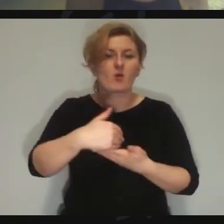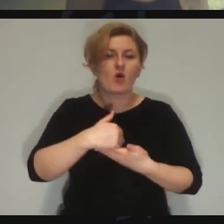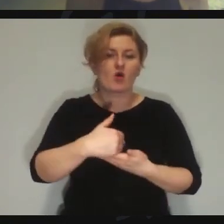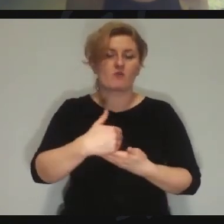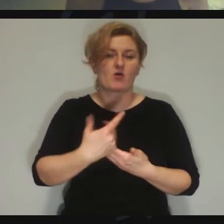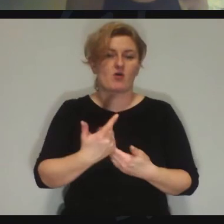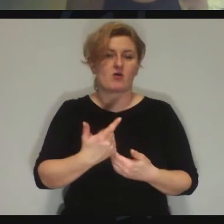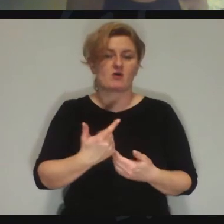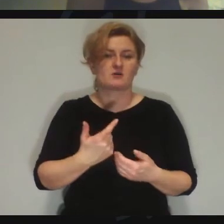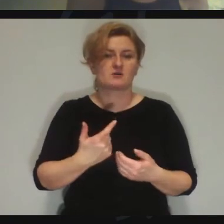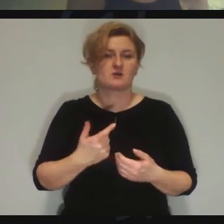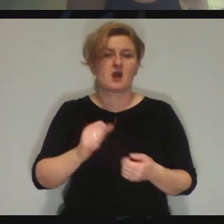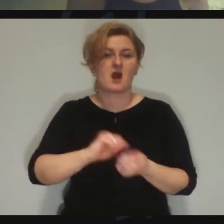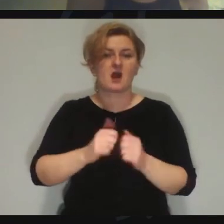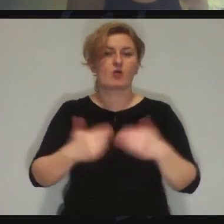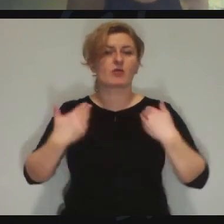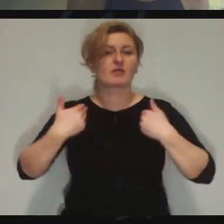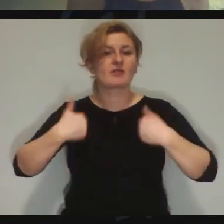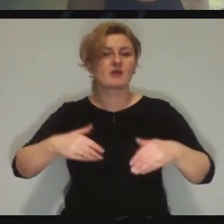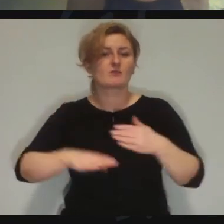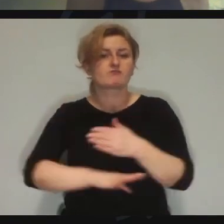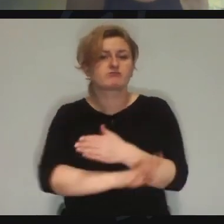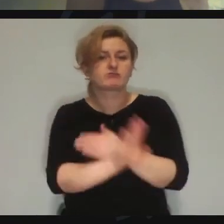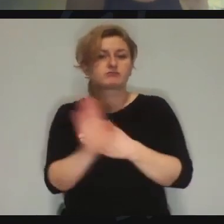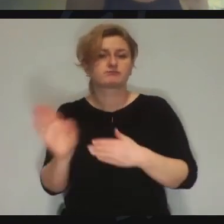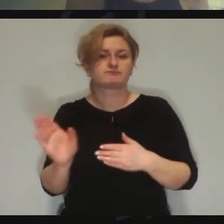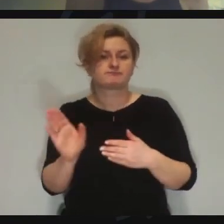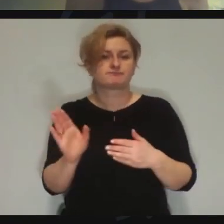lub nie chcą publicznie wejść w trening.